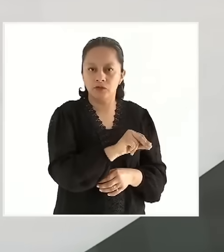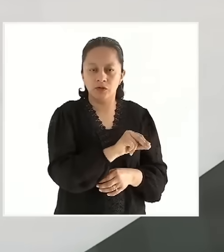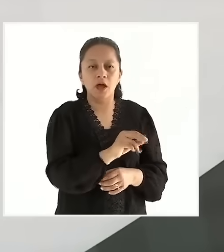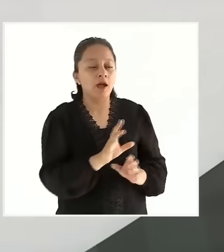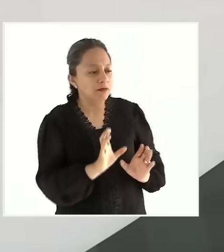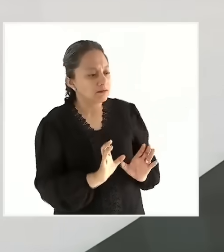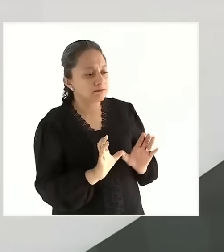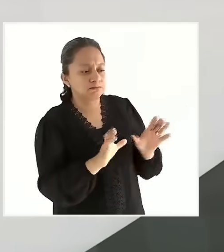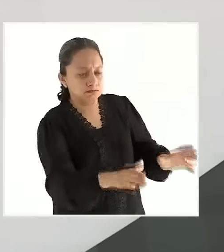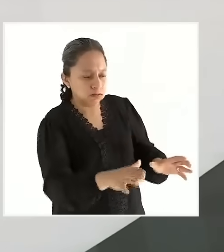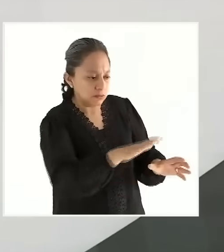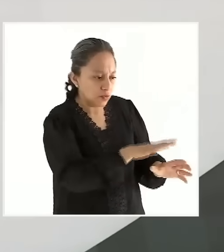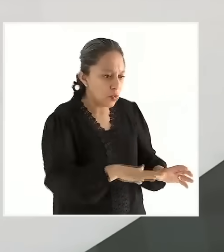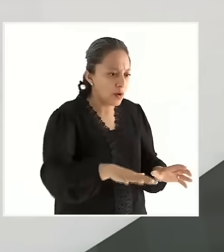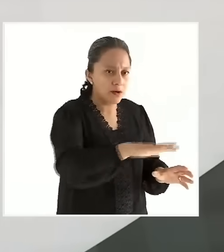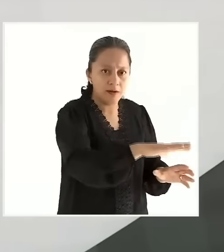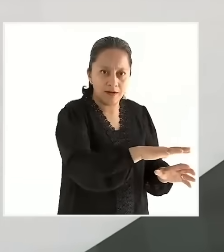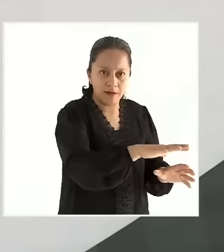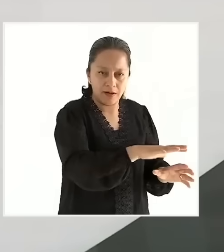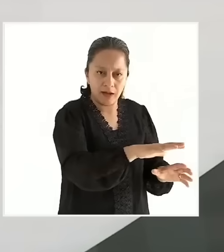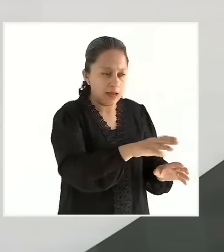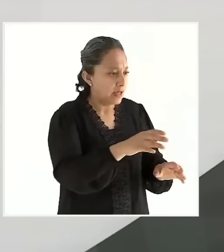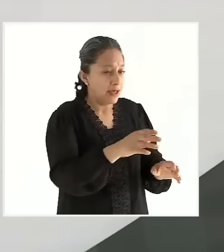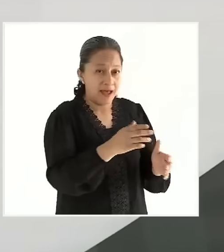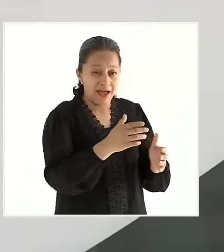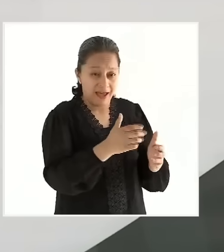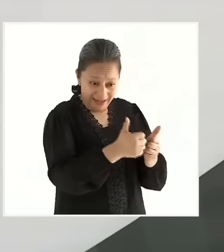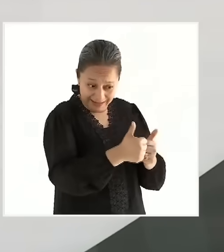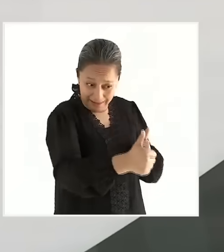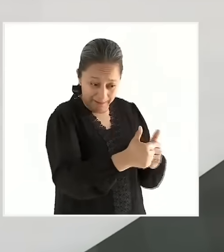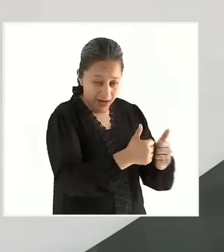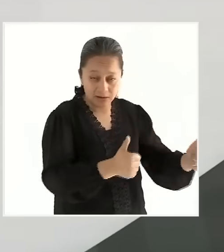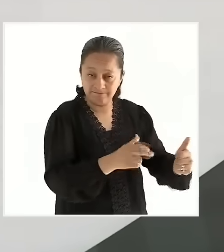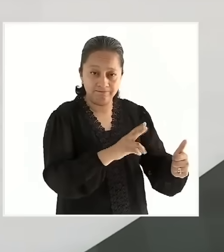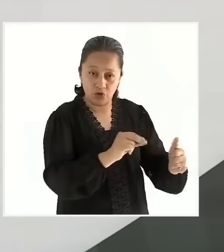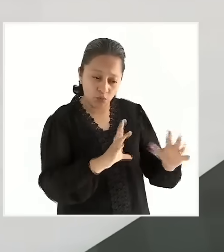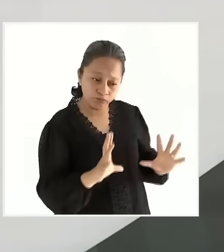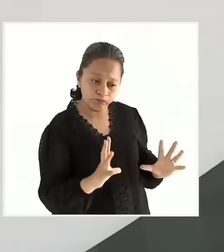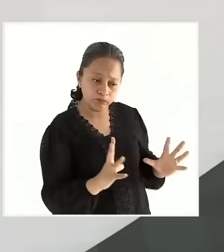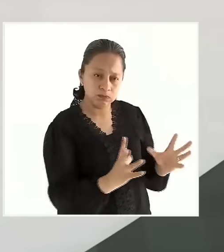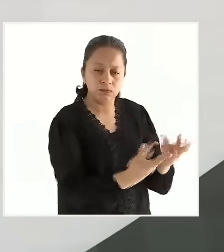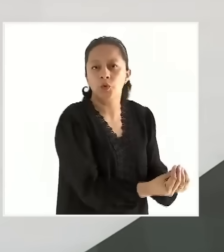de Electricidad como nunca debió separarse. Esos fueron dos cambios muy importantes en